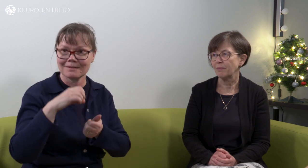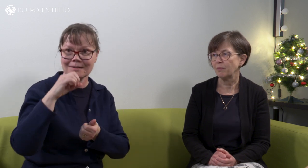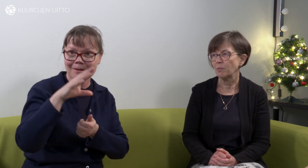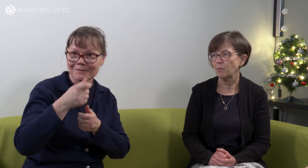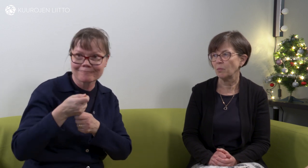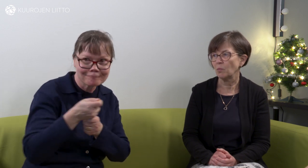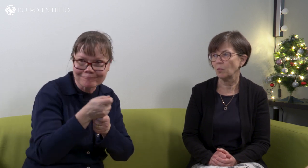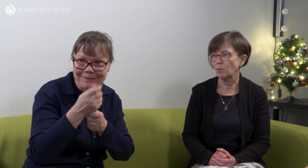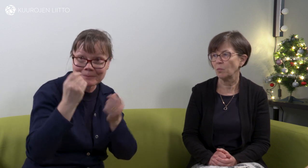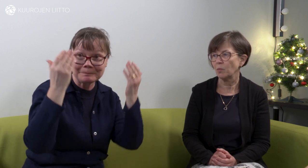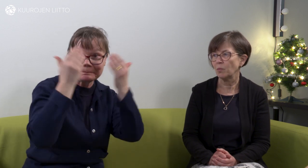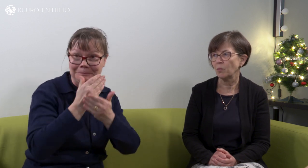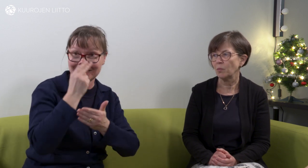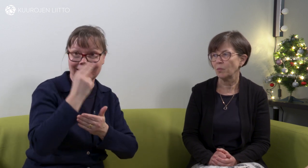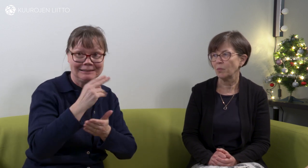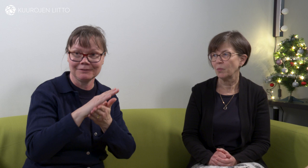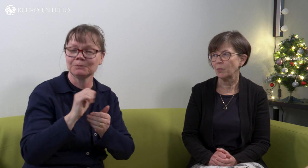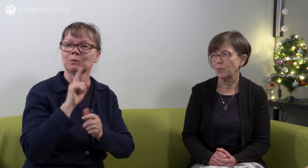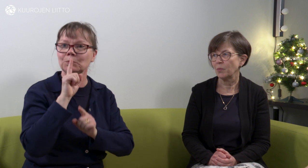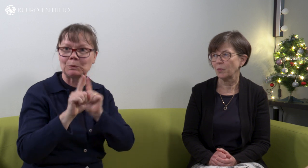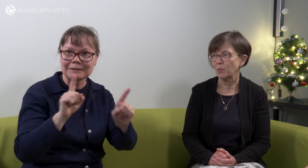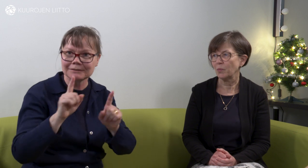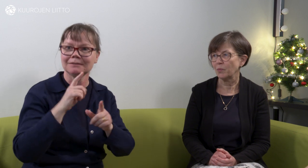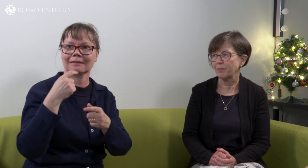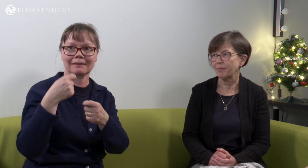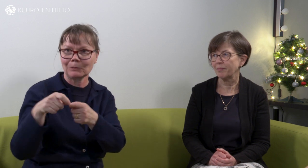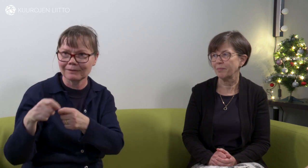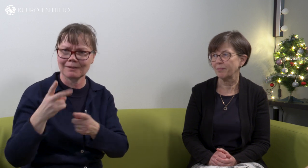kuten taskulamppu, kynttilöitä ja tulitikkuja.